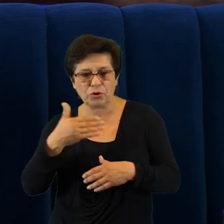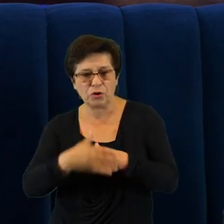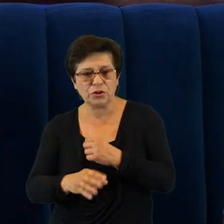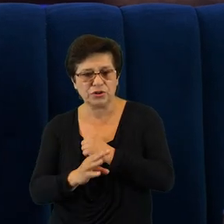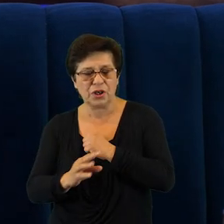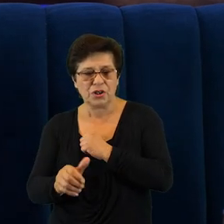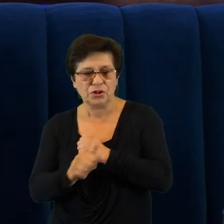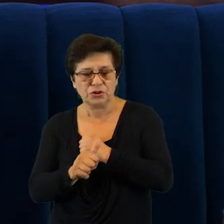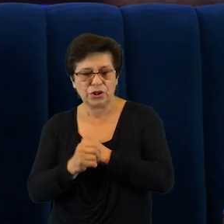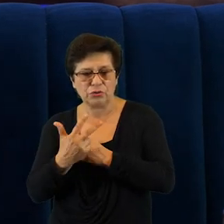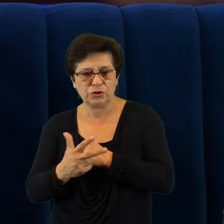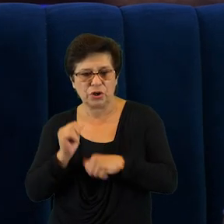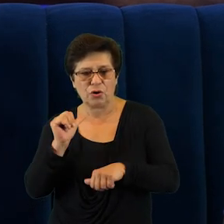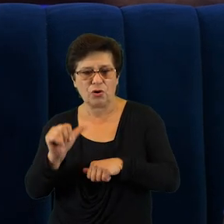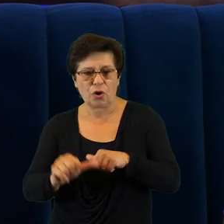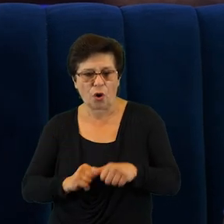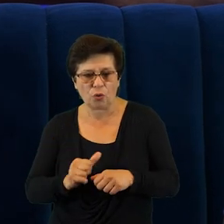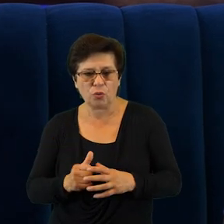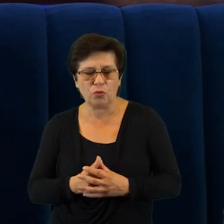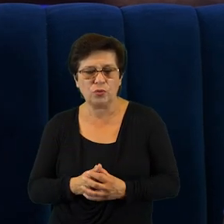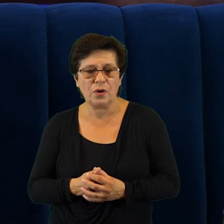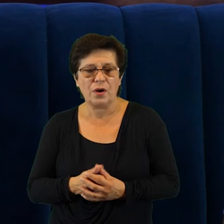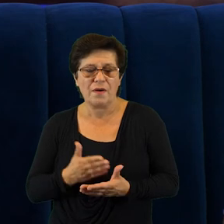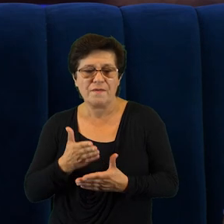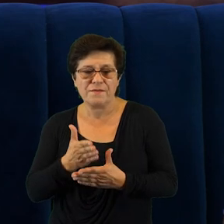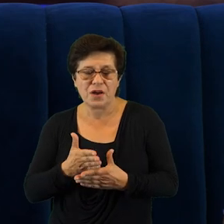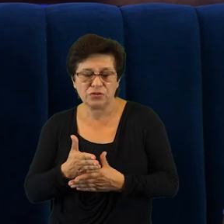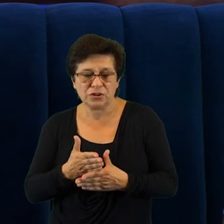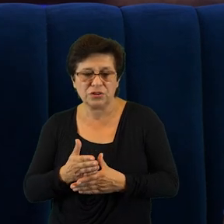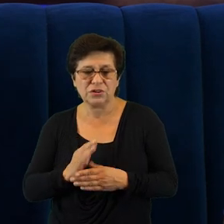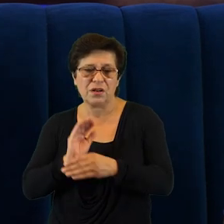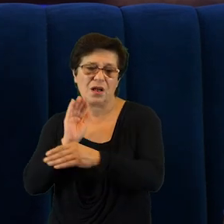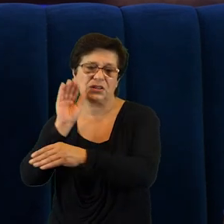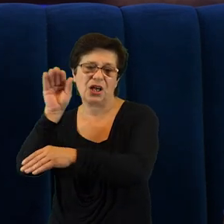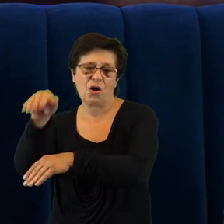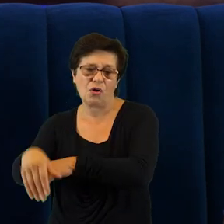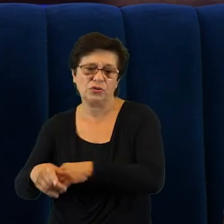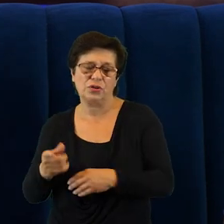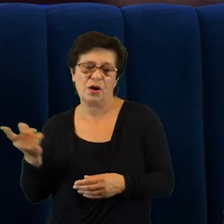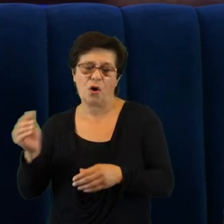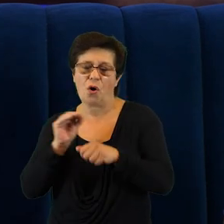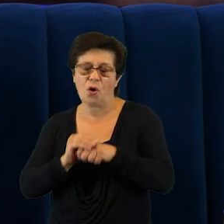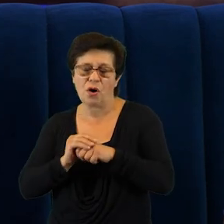Wierzyński pozostaje na zachodzie, najpierw w Stanach Zjednoczonych, później we Francji i wreszcie w Londynie,